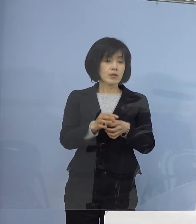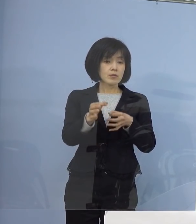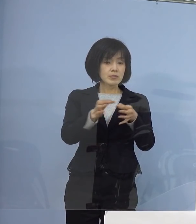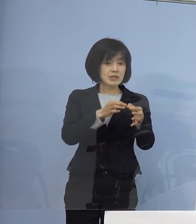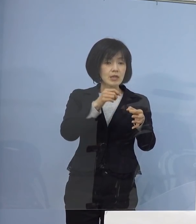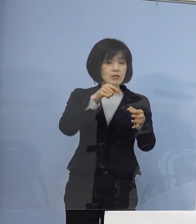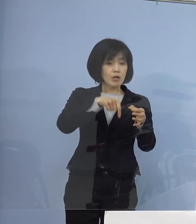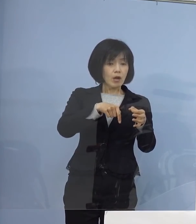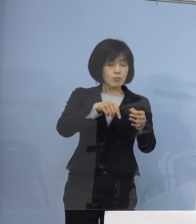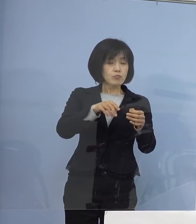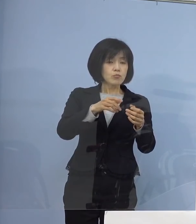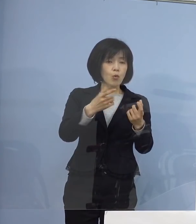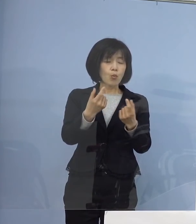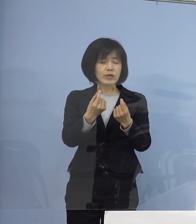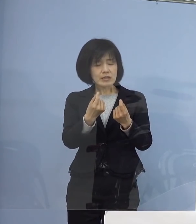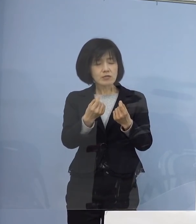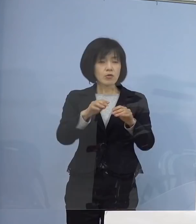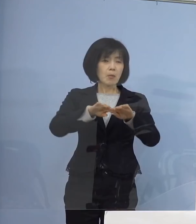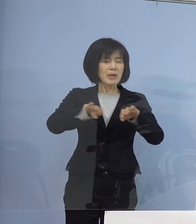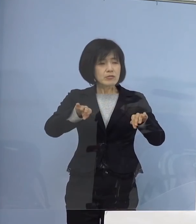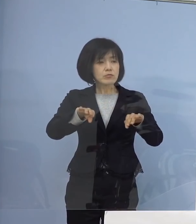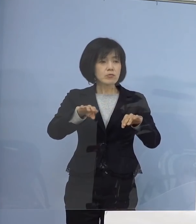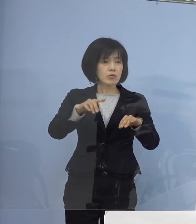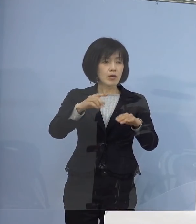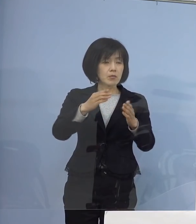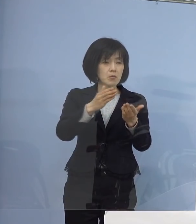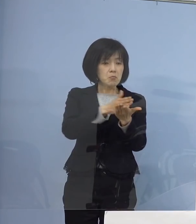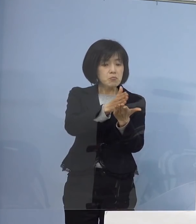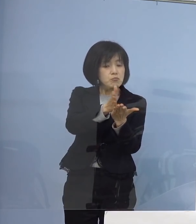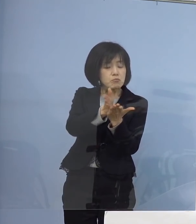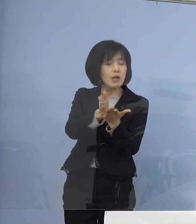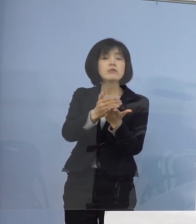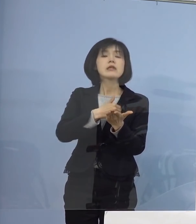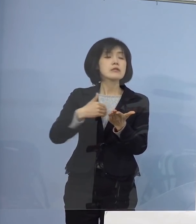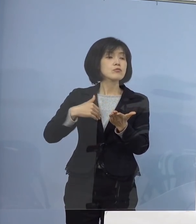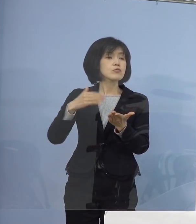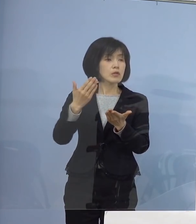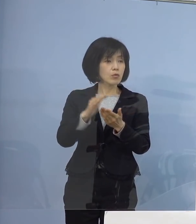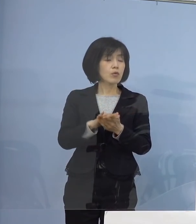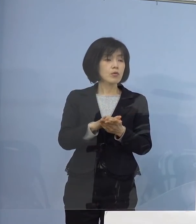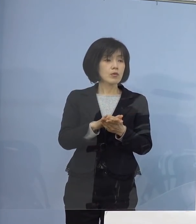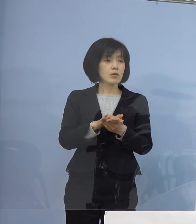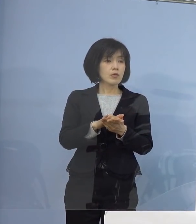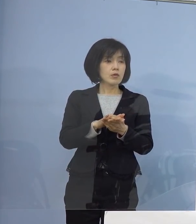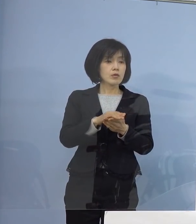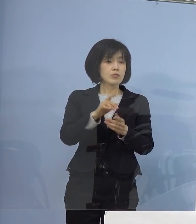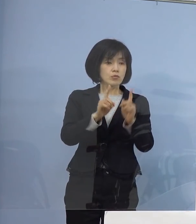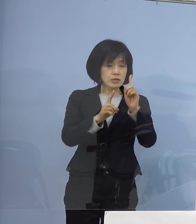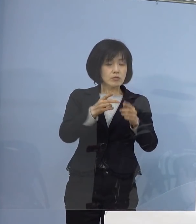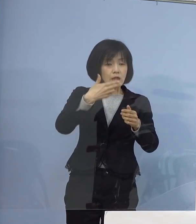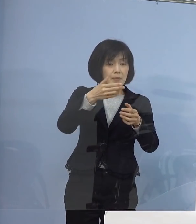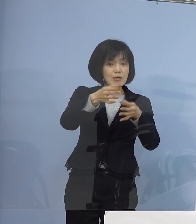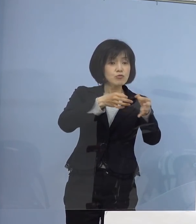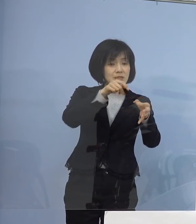そういったこともやろうと思えばできるんだけれど それよりもそういったところのお店の人 あるいはお客さん